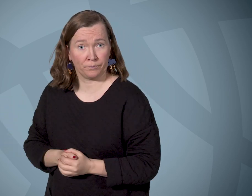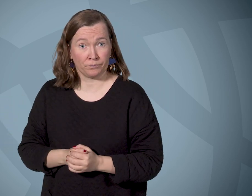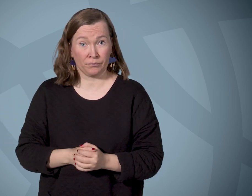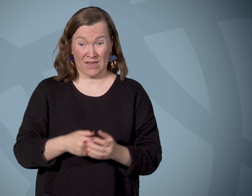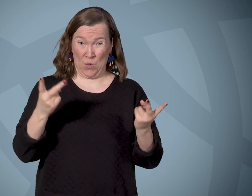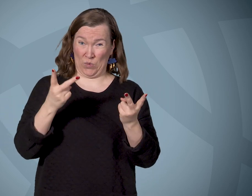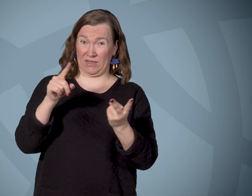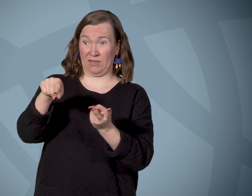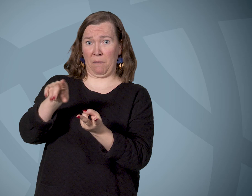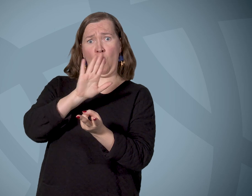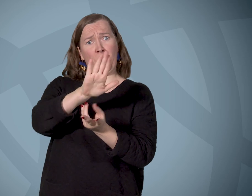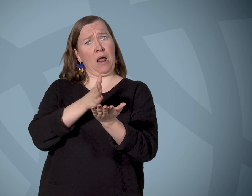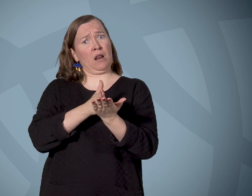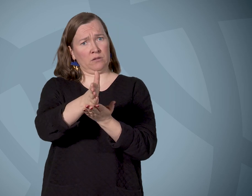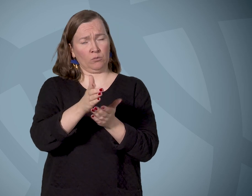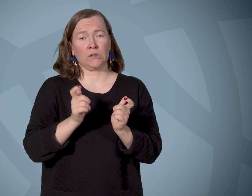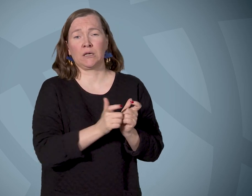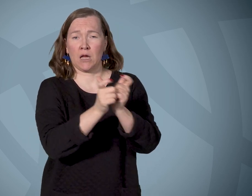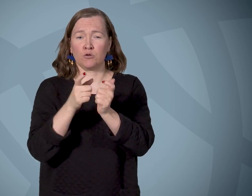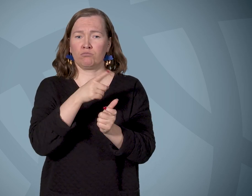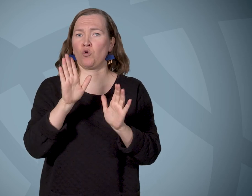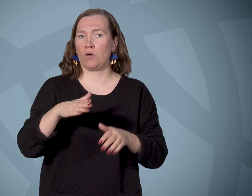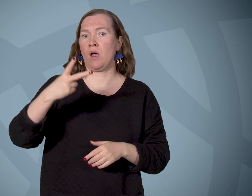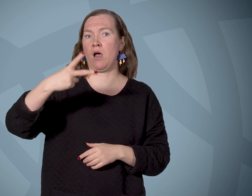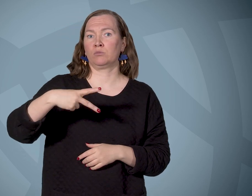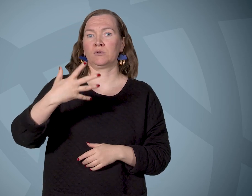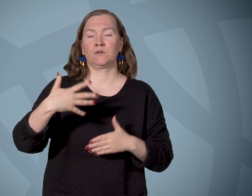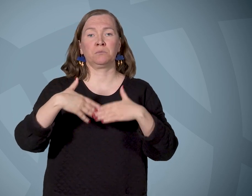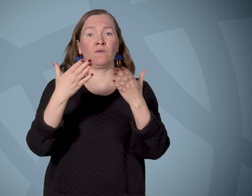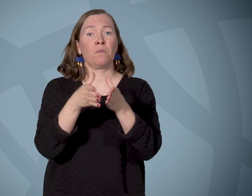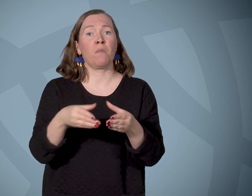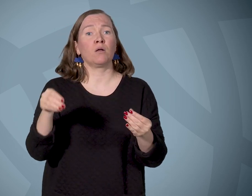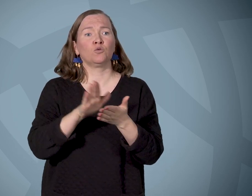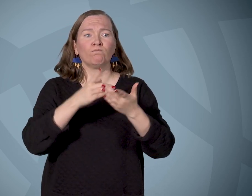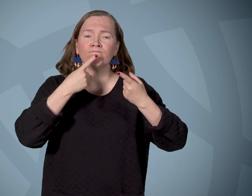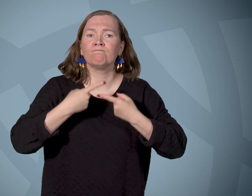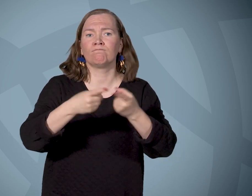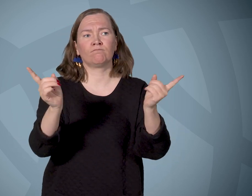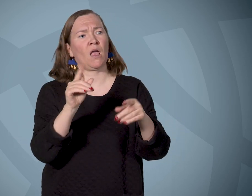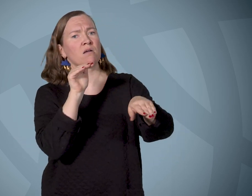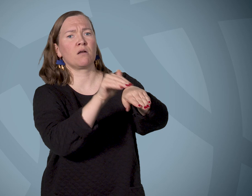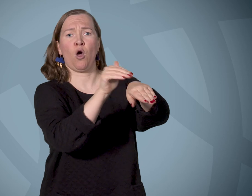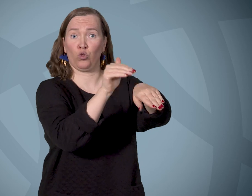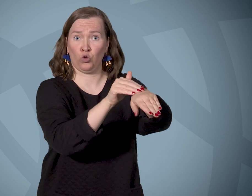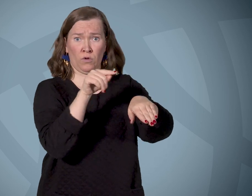Tähän linjaukseen järjestöt tekivät 25.3. julkaistun kannanoton -